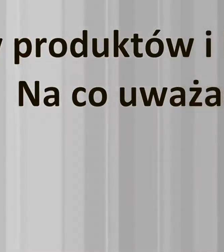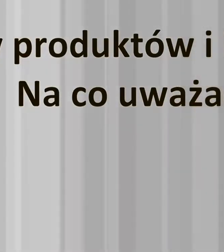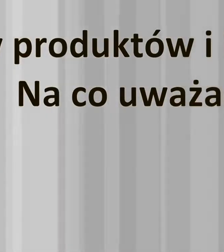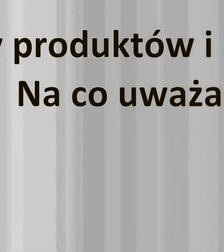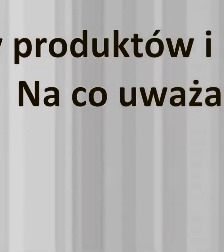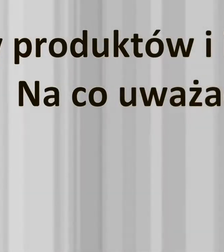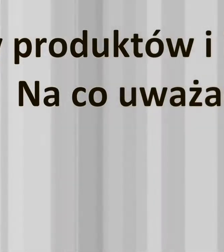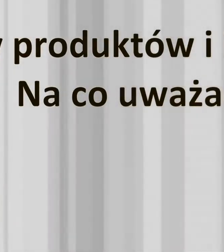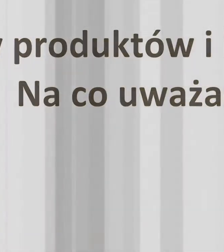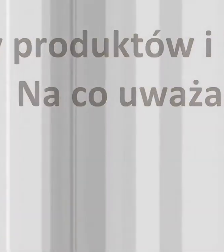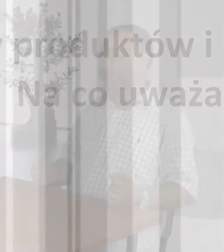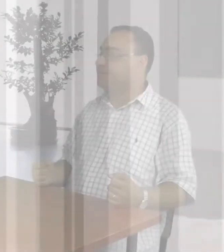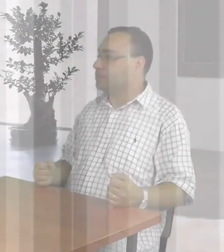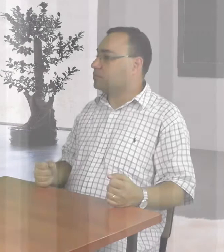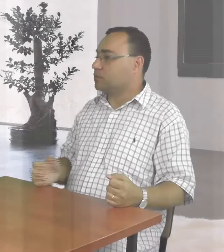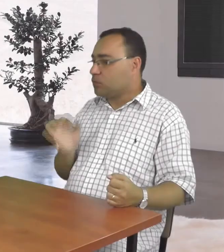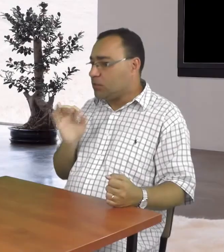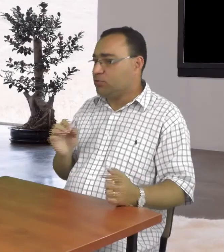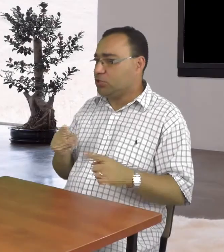Czy jest jeszcze coś ważnego